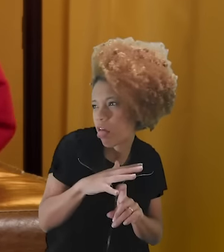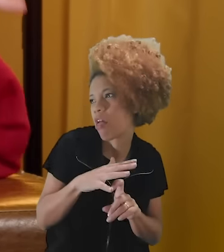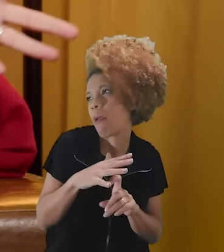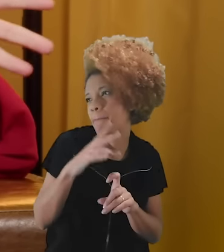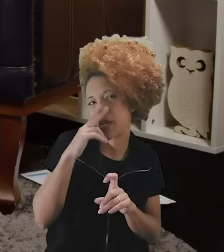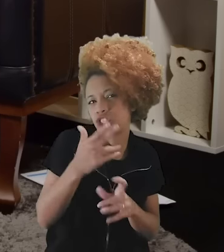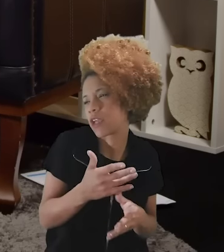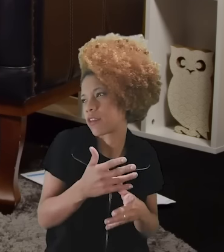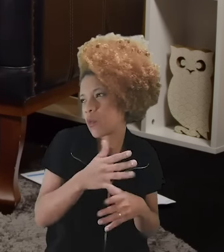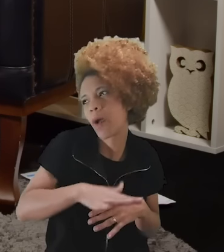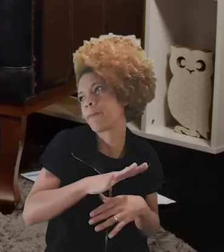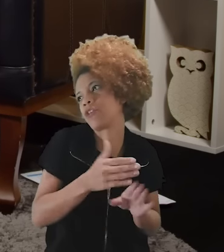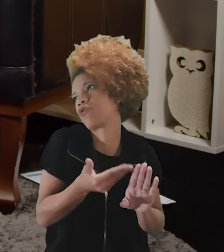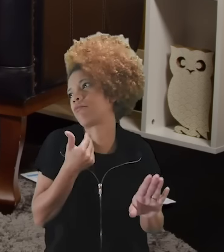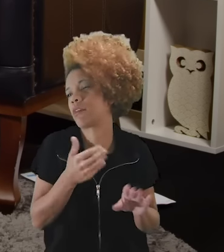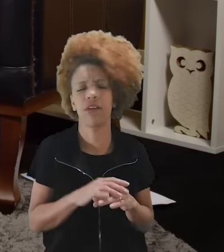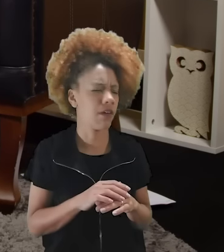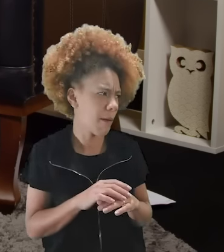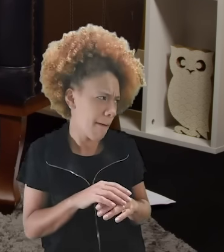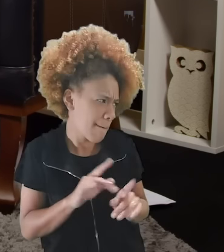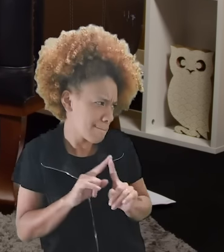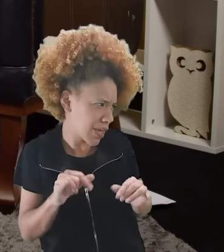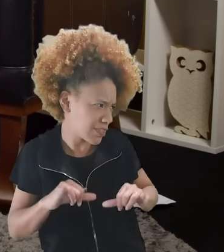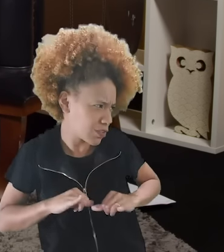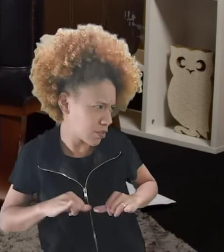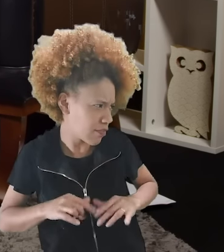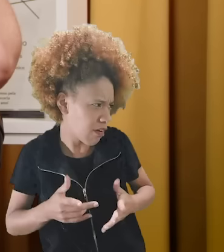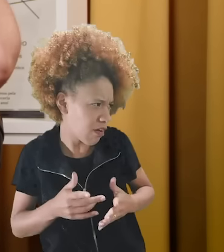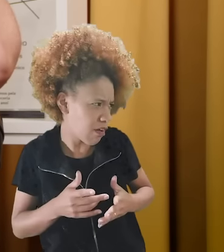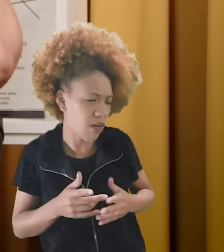te contente mas is te di fere a mim não mais mas as mulheres ficam feridas com vai lavar louça eu